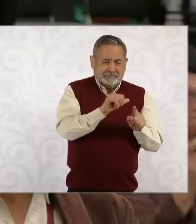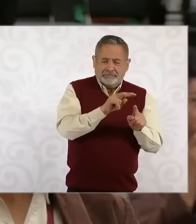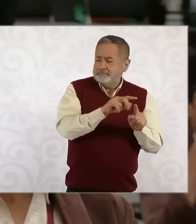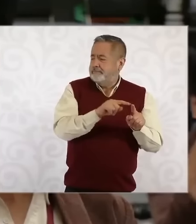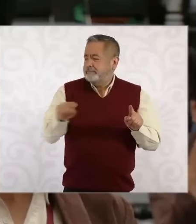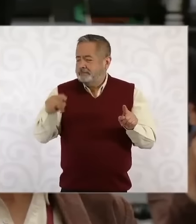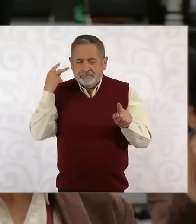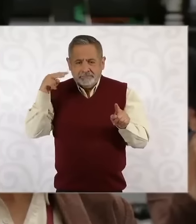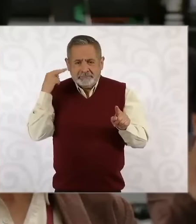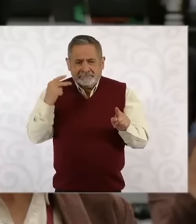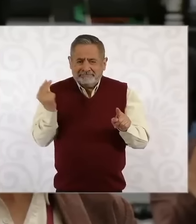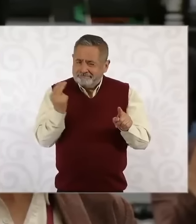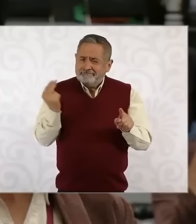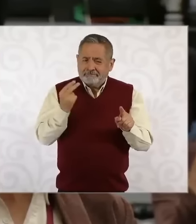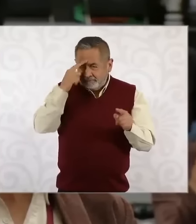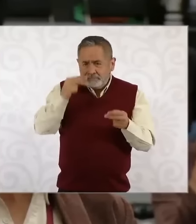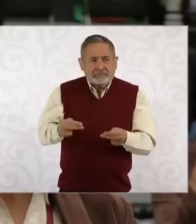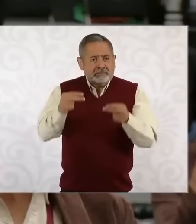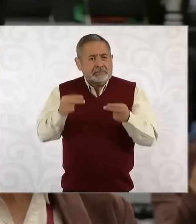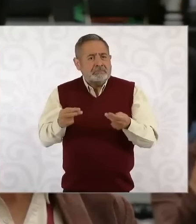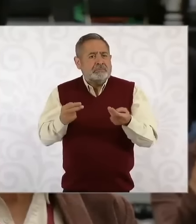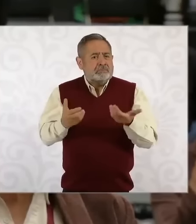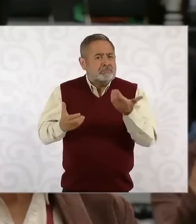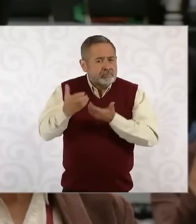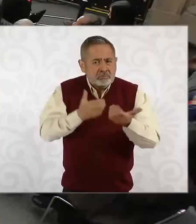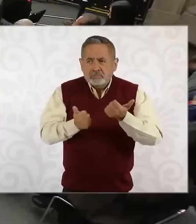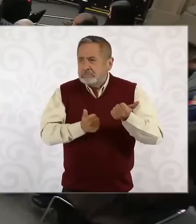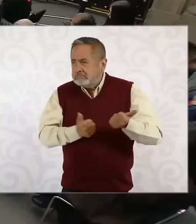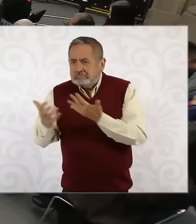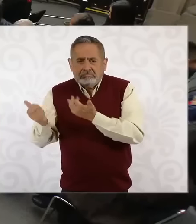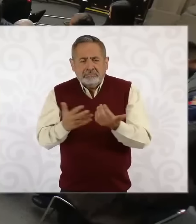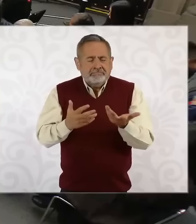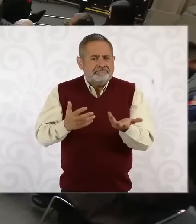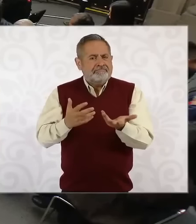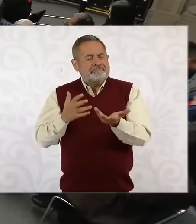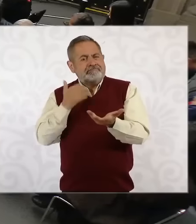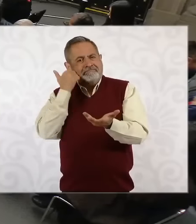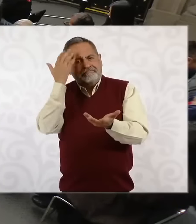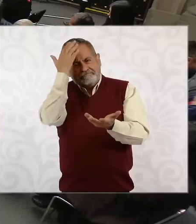comercial. eh industrial de la zona. Queremos saber si de alguna manera nos pueden adelantar si